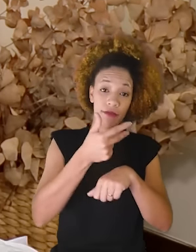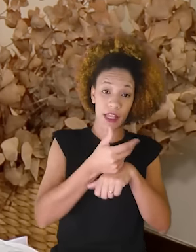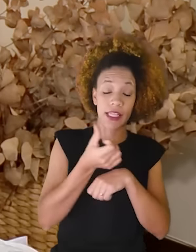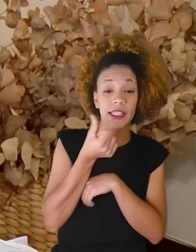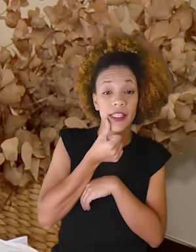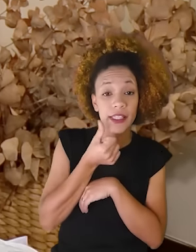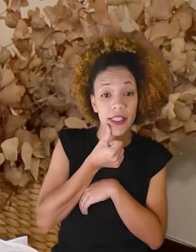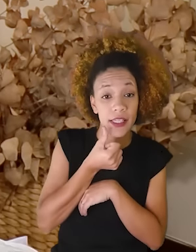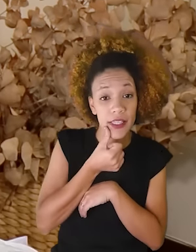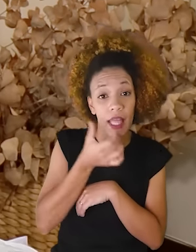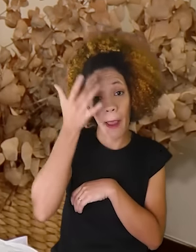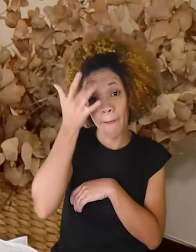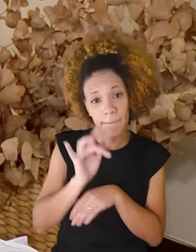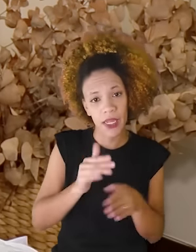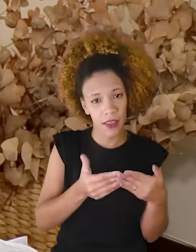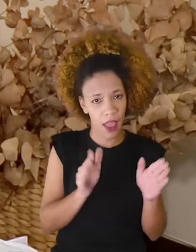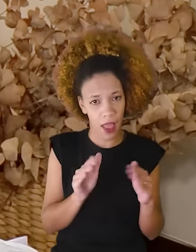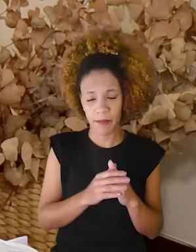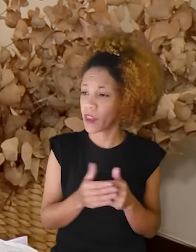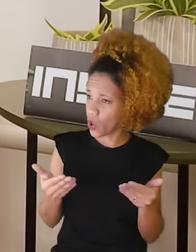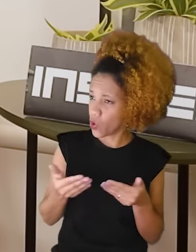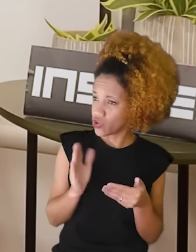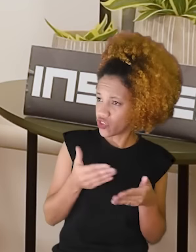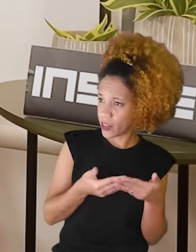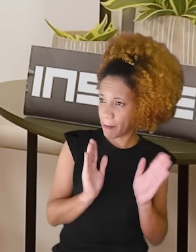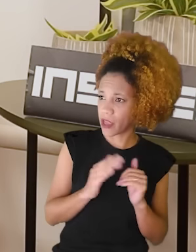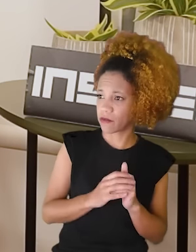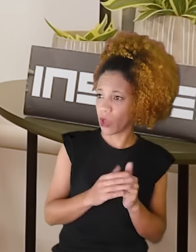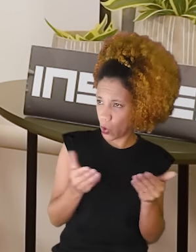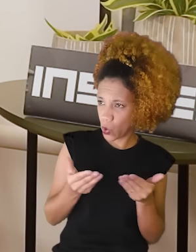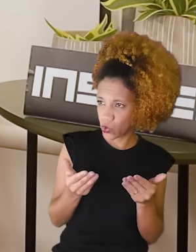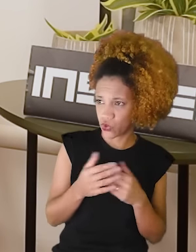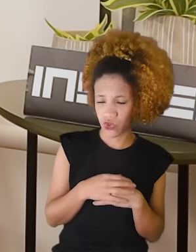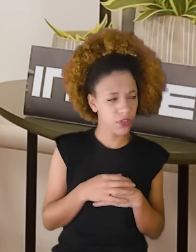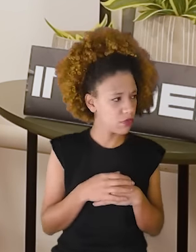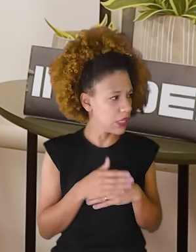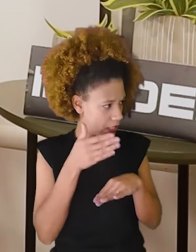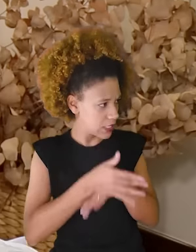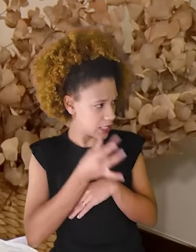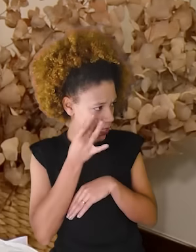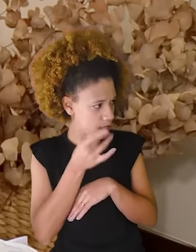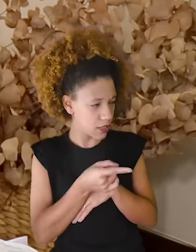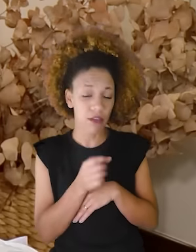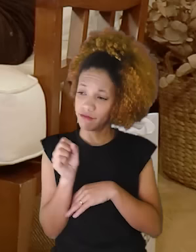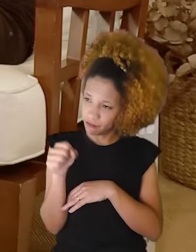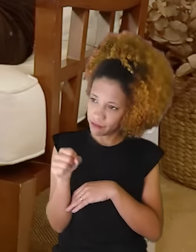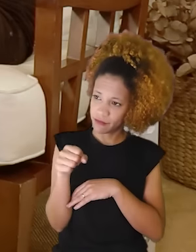hoje é sexta-feira amanhã abre hoje já tá aberto hoje já tá aberto você tá lá já hoje hoje já tô lá